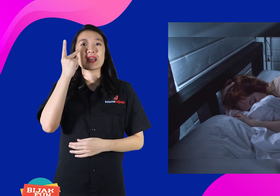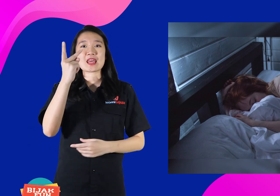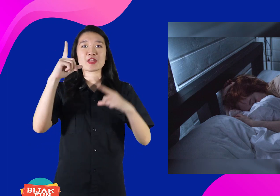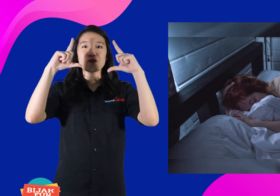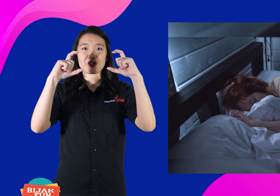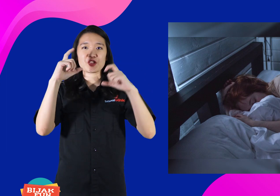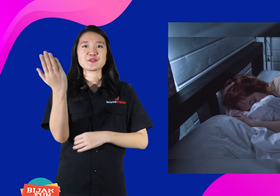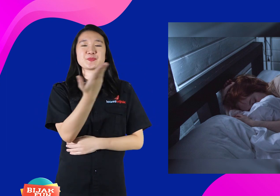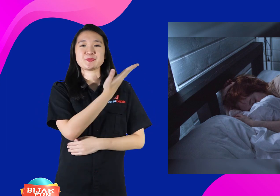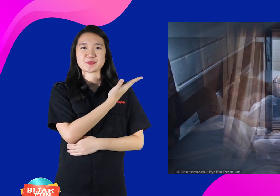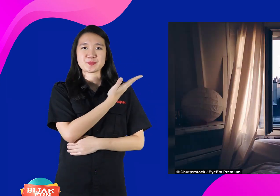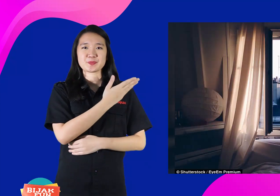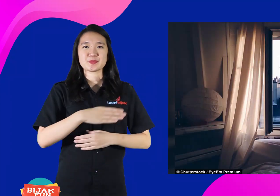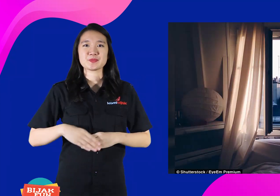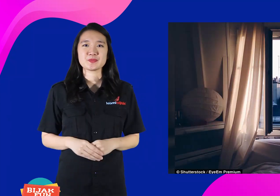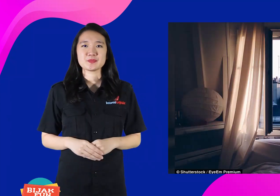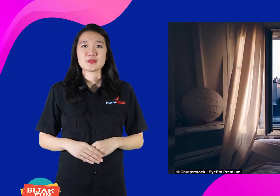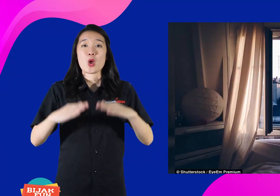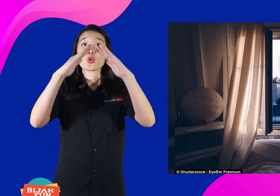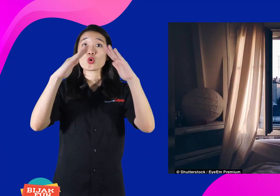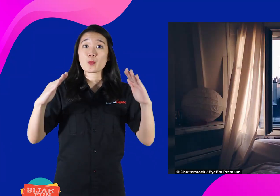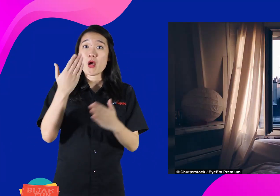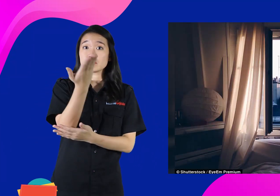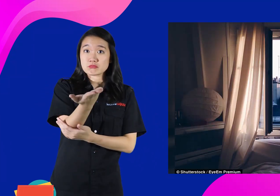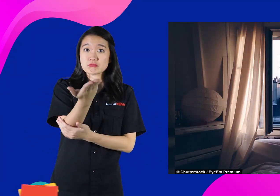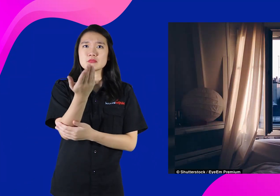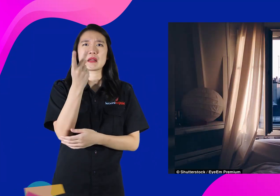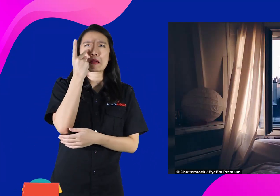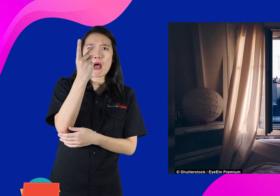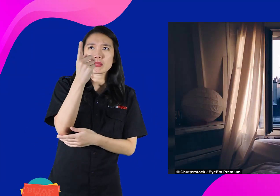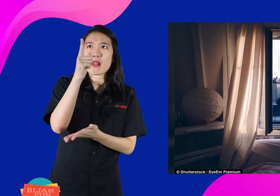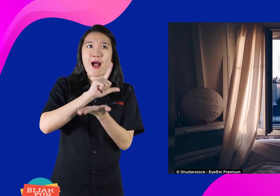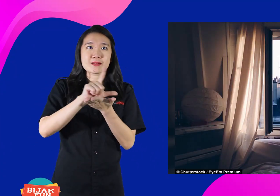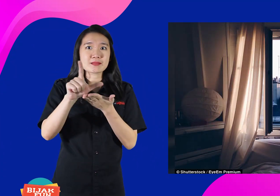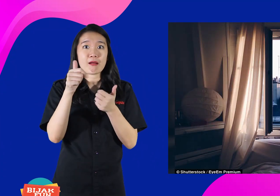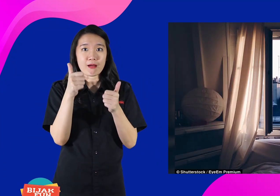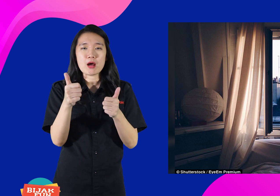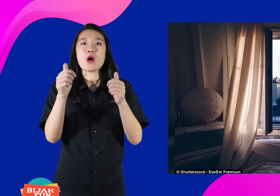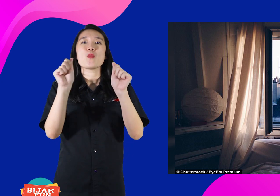Mari kita lihat foto! Perhatikan sirkulasi udara di rumah kamu lancar.